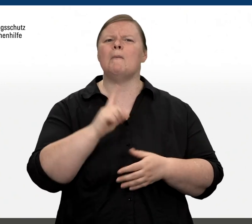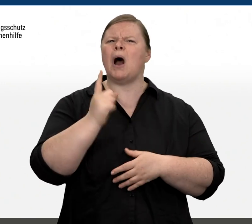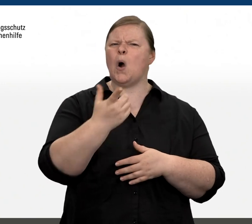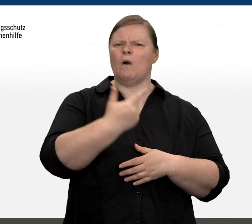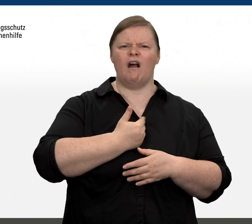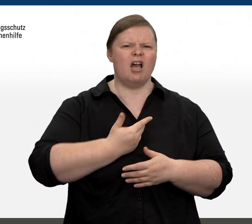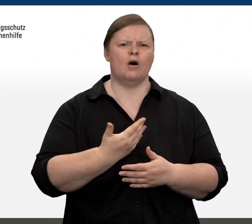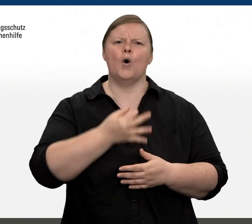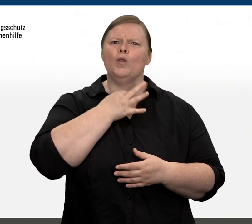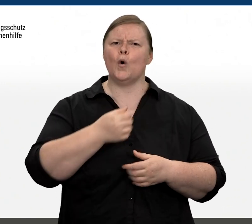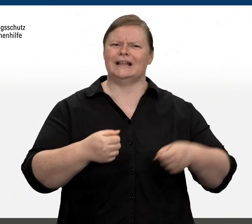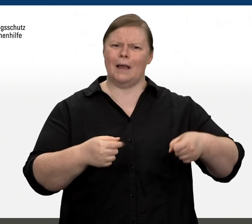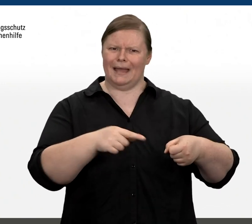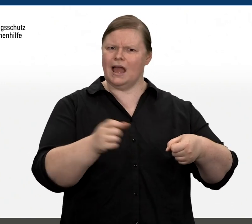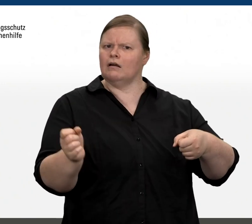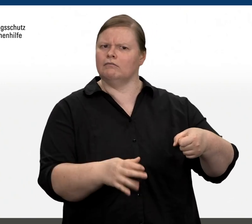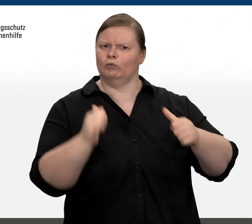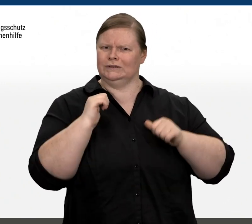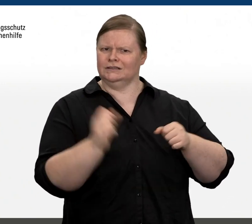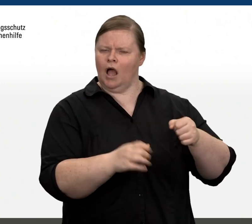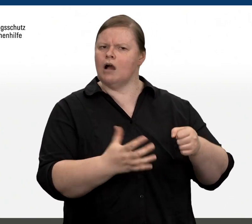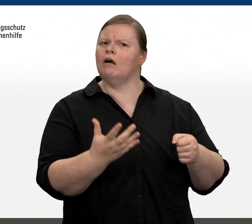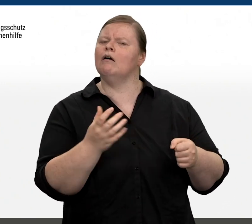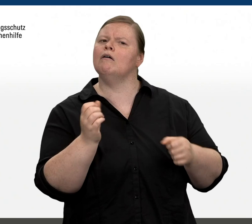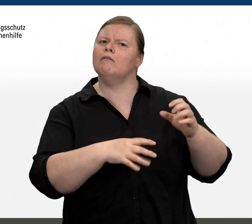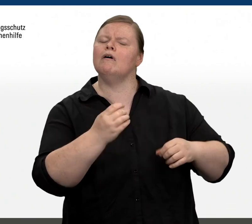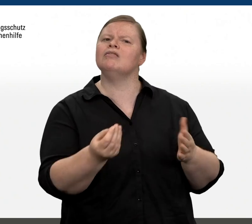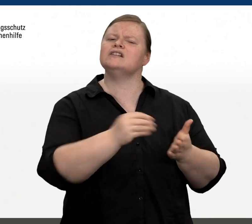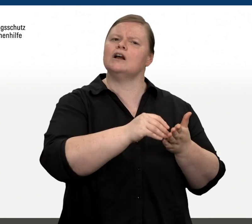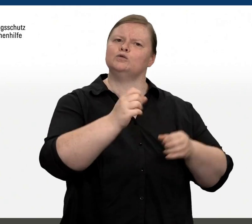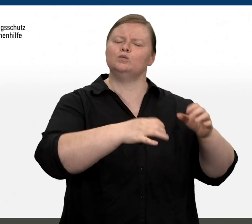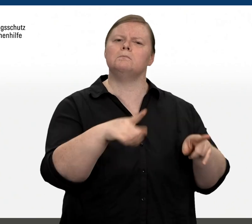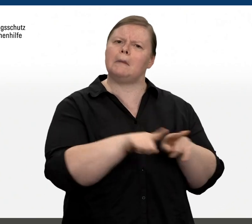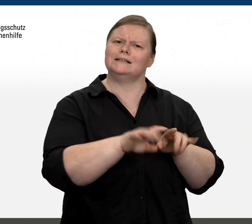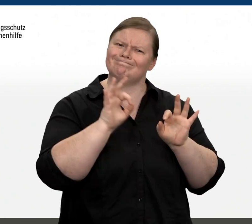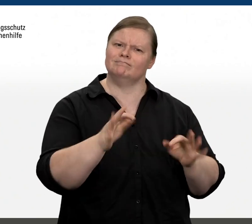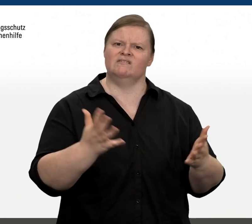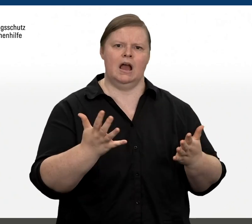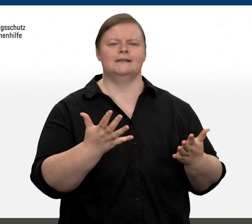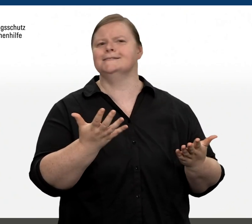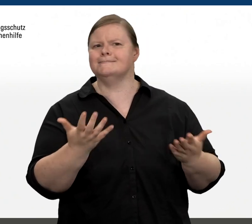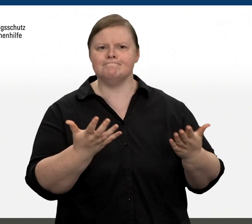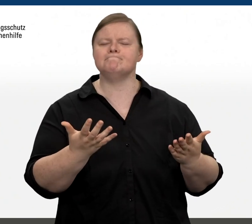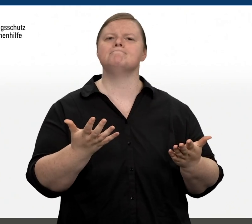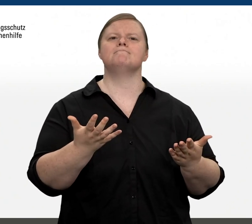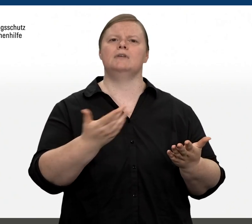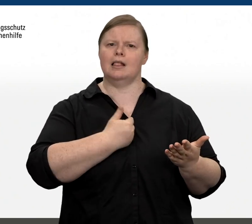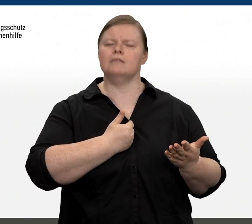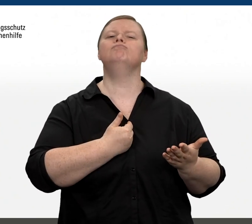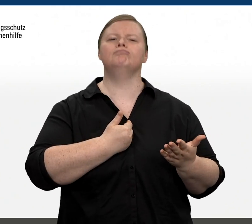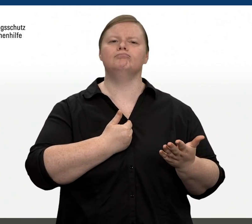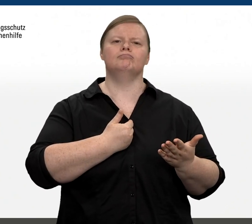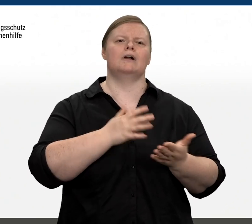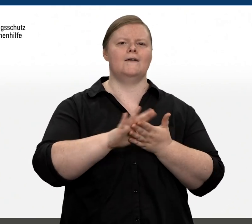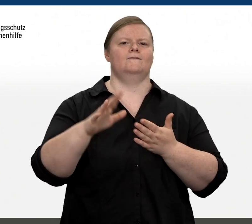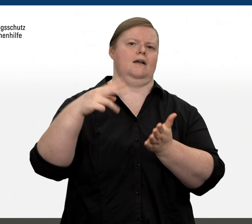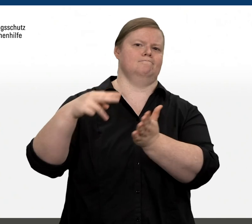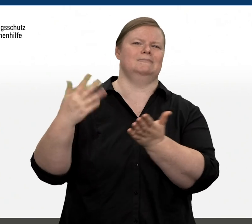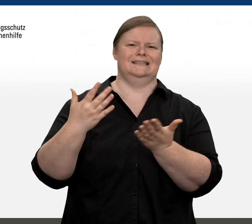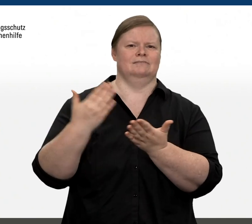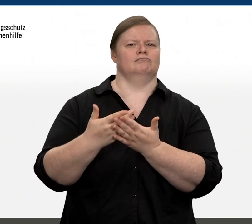und was noch alles in ein Notgepäck gehört, können Sie im